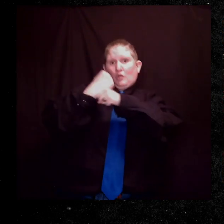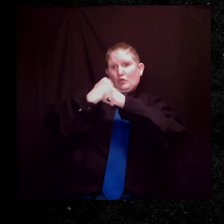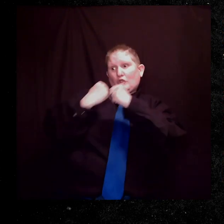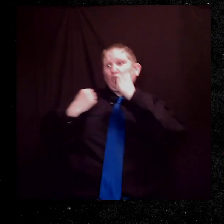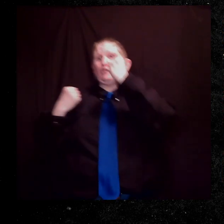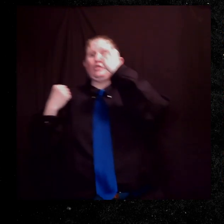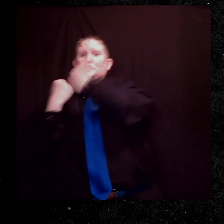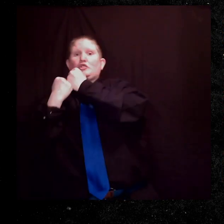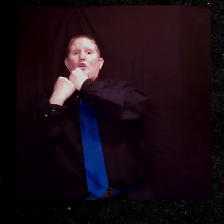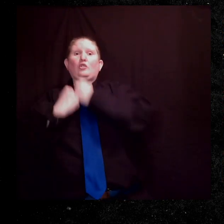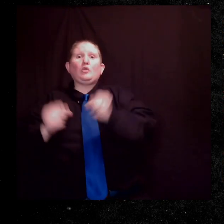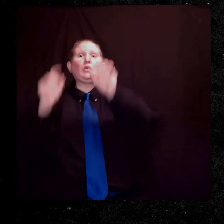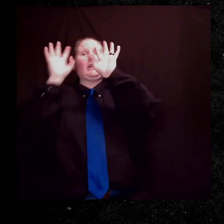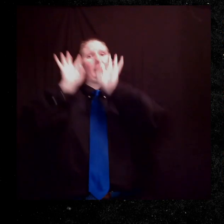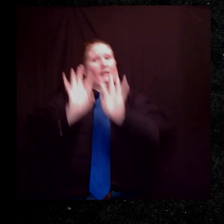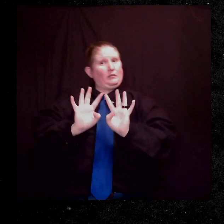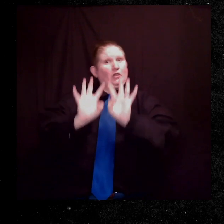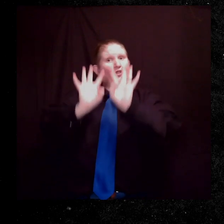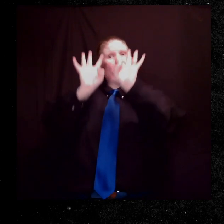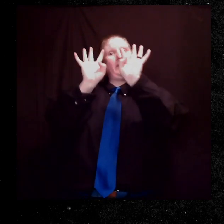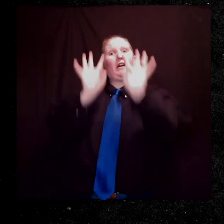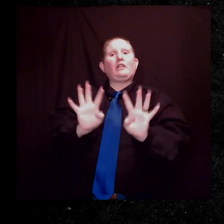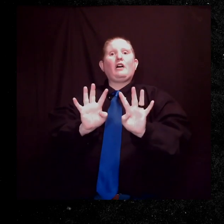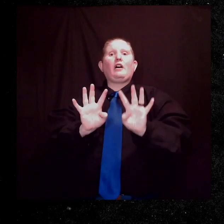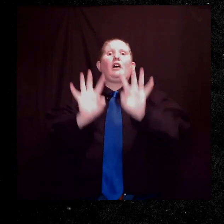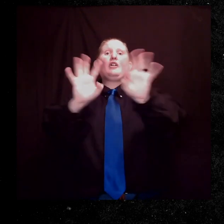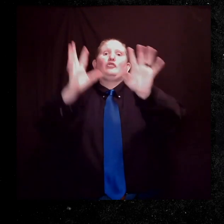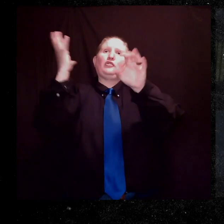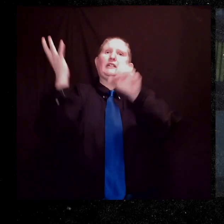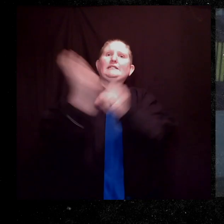Hombro con hombro, sigue avanzando